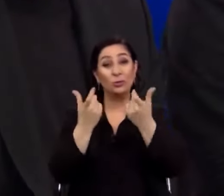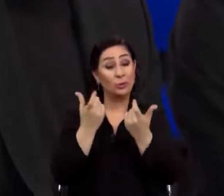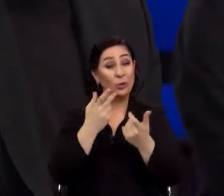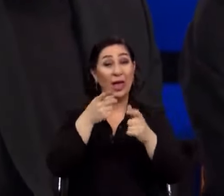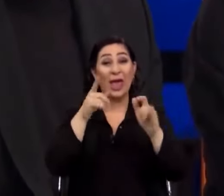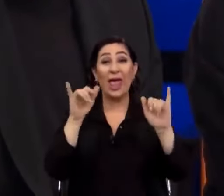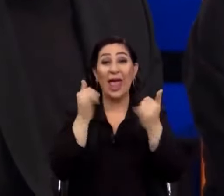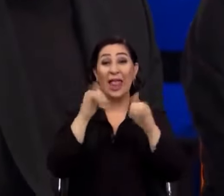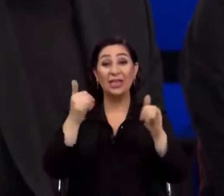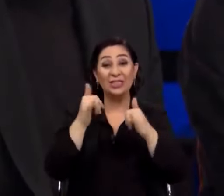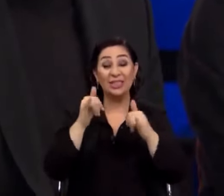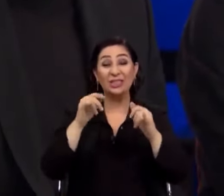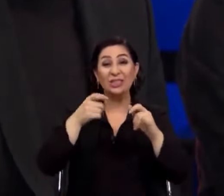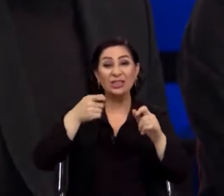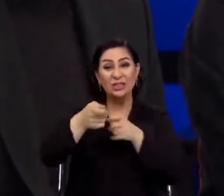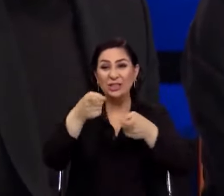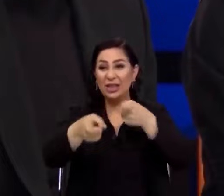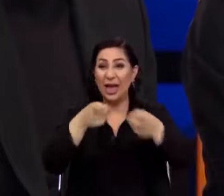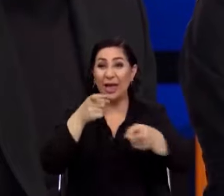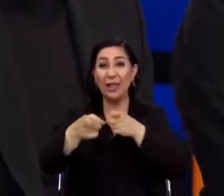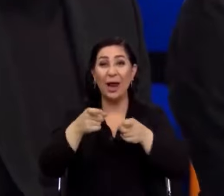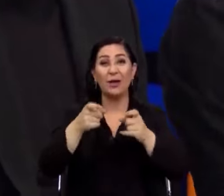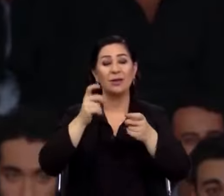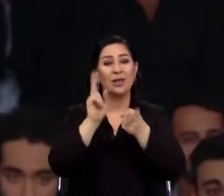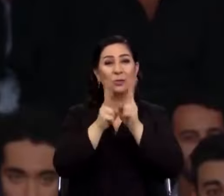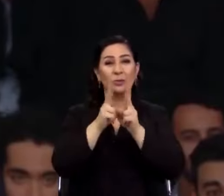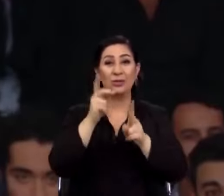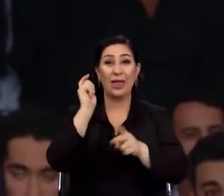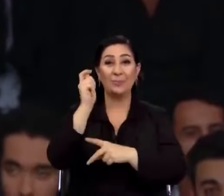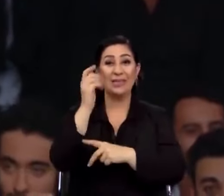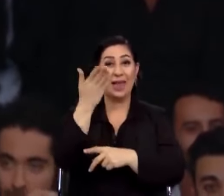eğlenceli cinayetler kampanyasını temsil ediyor ve Sertan